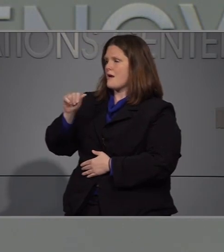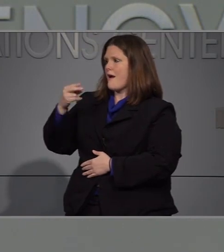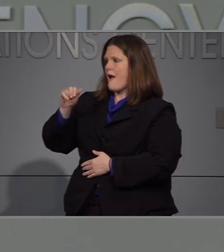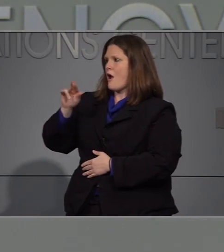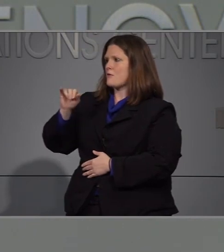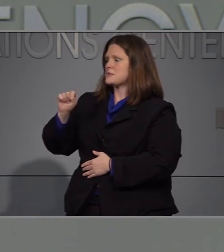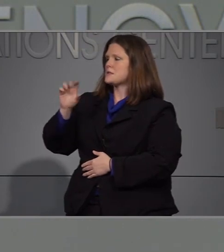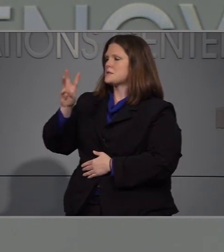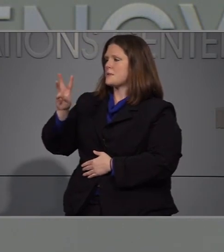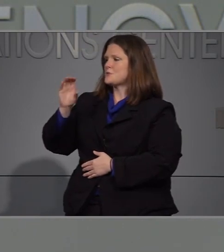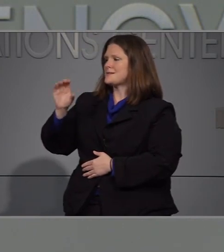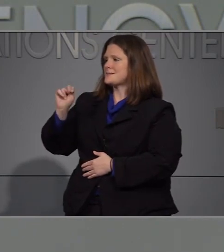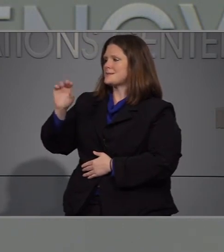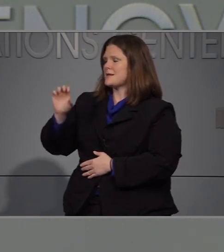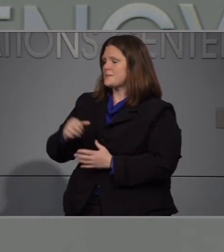Nosotros.